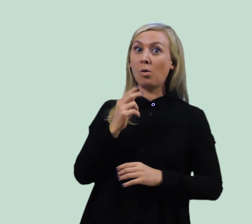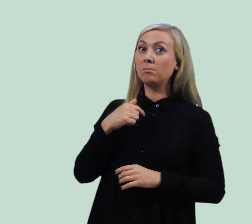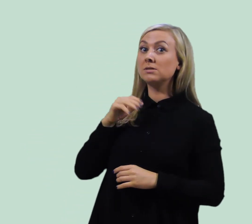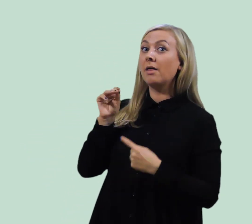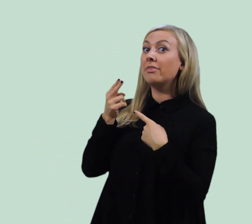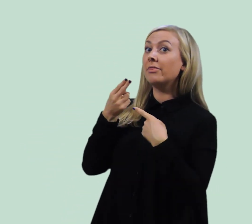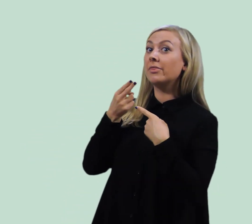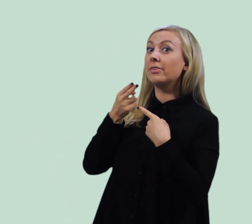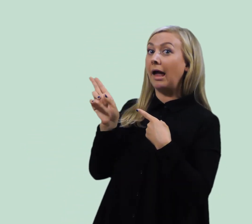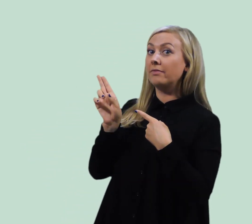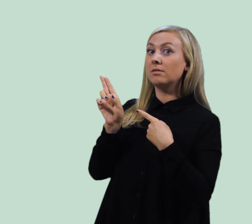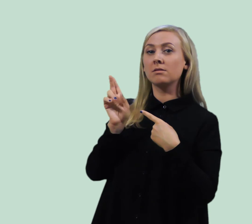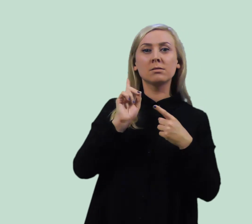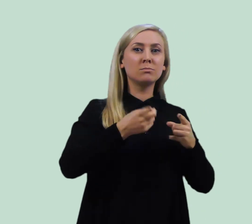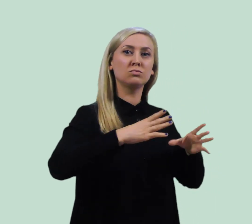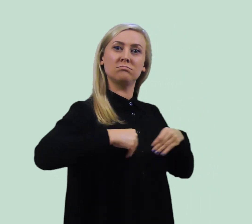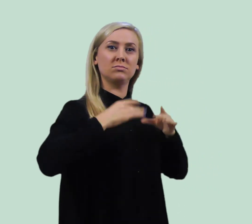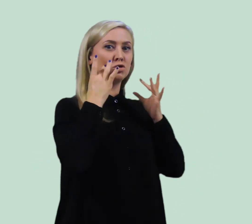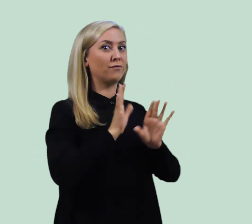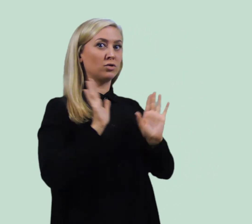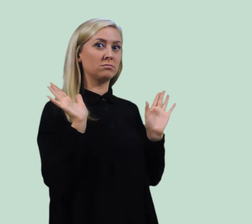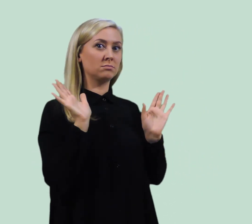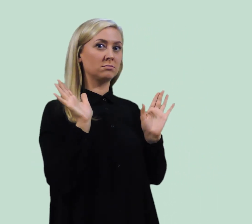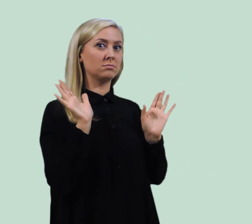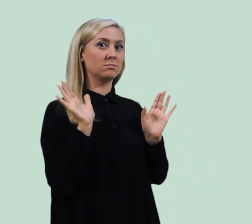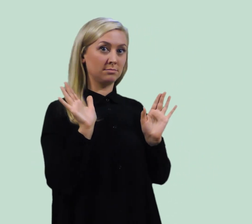Ein "Nein" muss immer sofort akzeptiert werden.